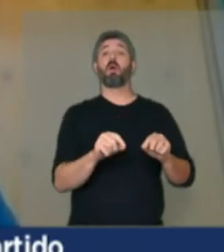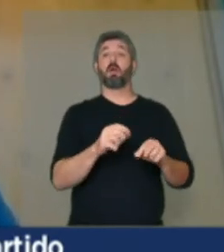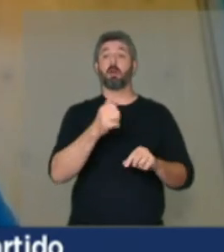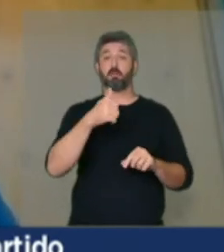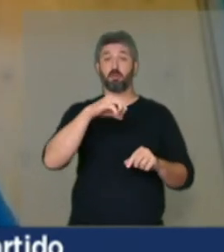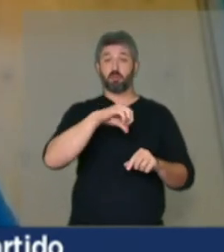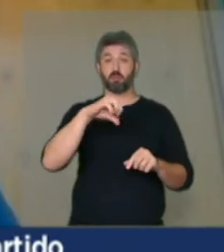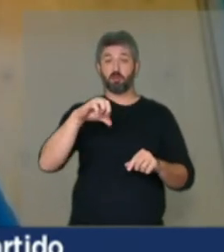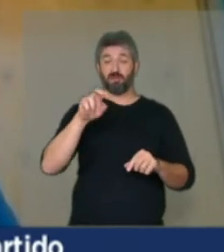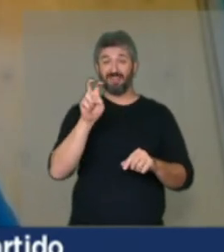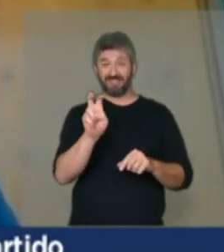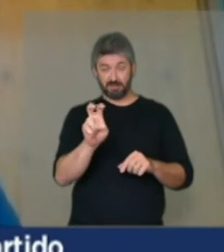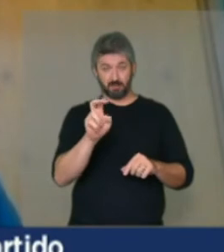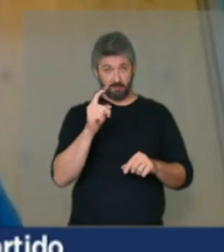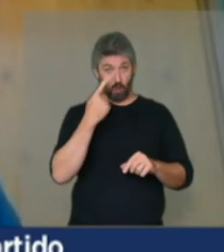ESTADO DE RORAIMA, ELA TEM UMA ... A TERRA FOI CONCLUÍDA O